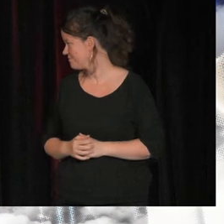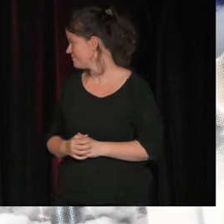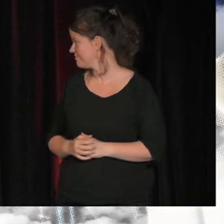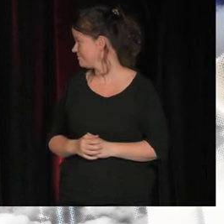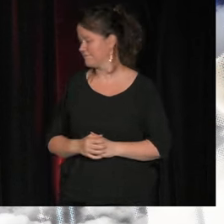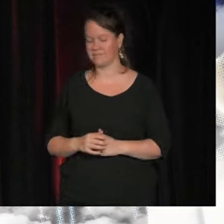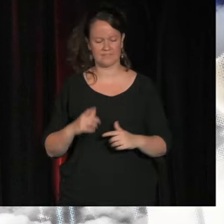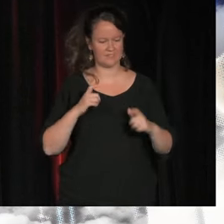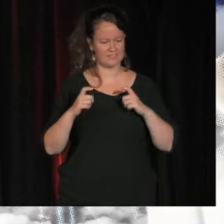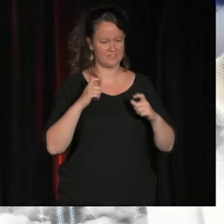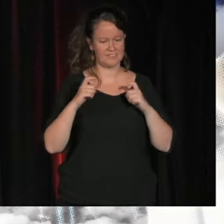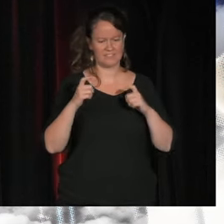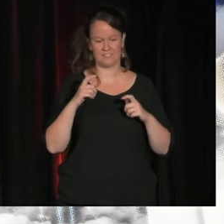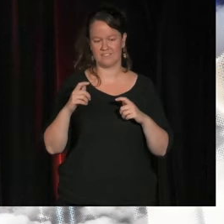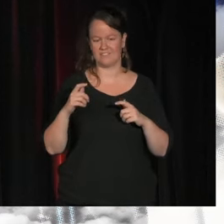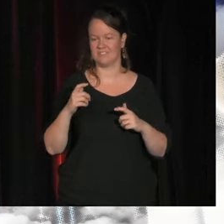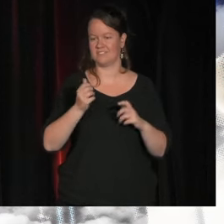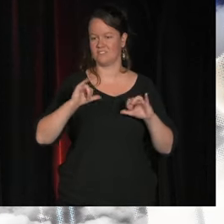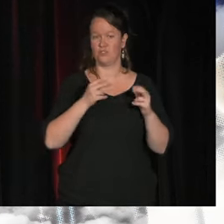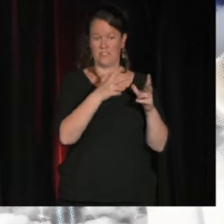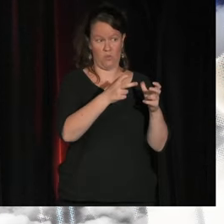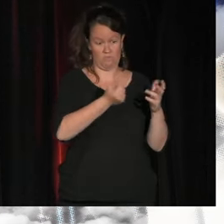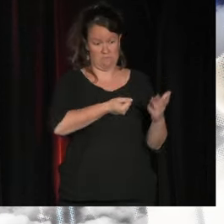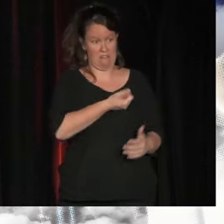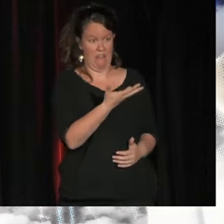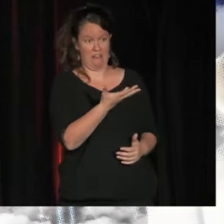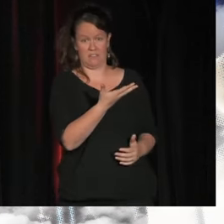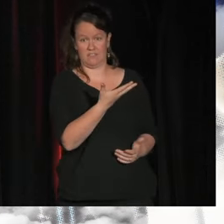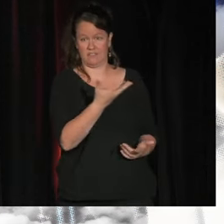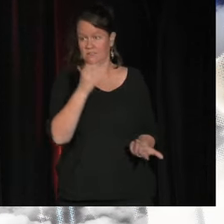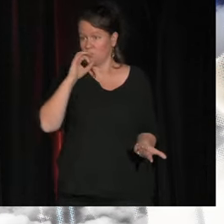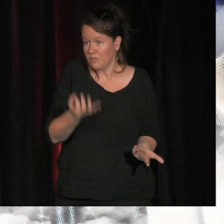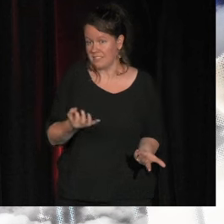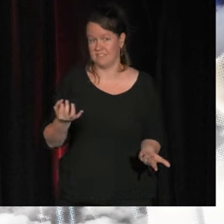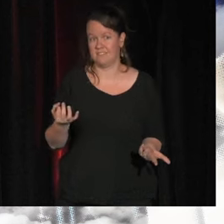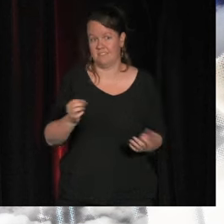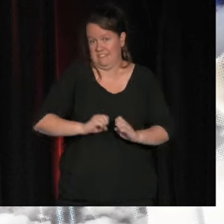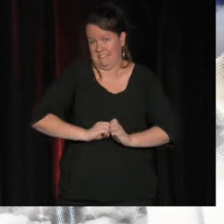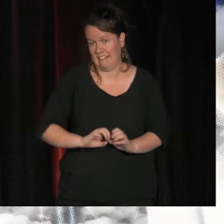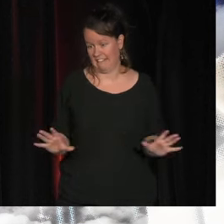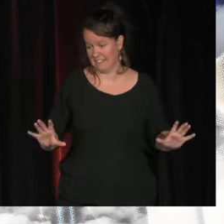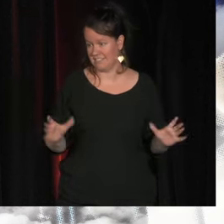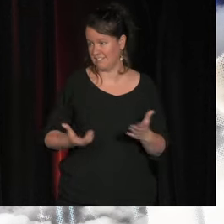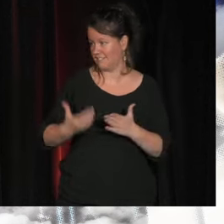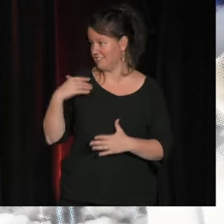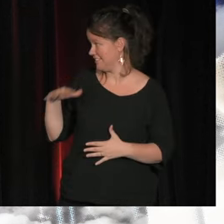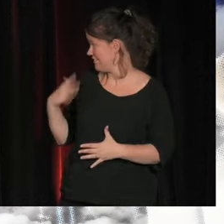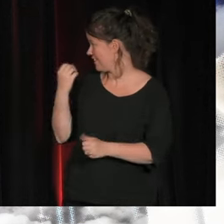Le jeu vidéo, c'est de l'art, voilà, c'est bon, ça fait 15 ans qu'on est au courant. Arrêtez de poser cette question, tout le monde le sait. Non, ce n'est pas vrai, tout le monde ne le sait pas.